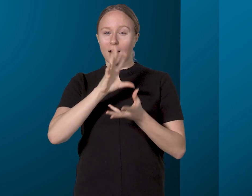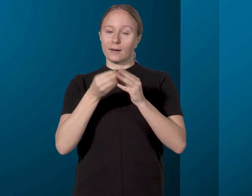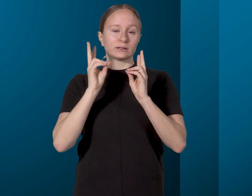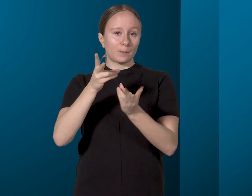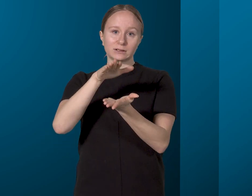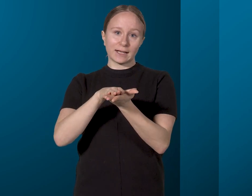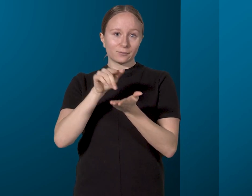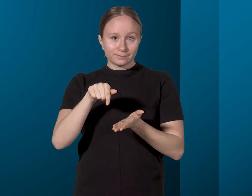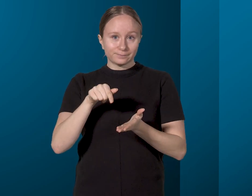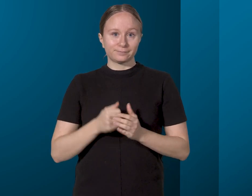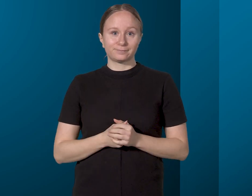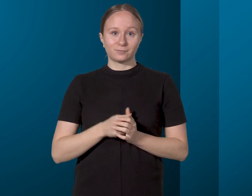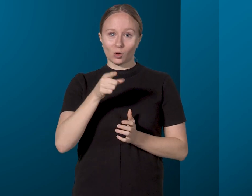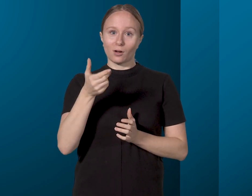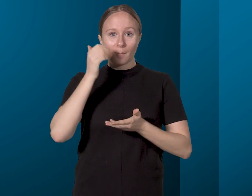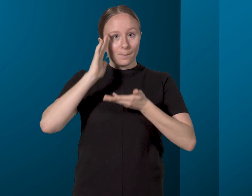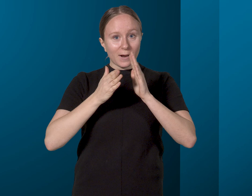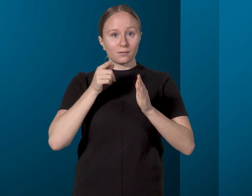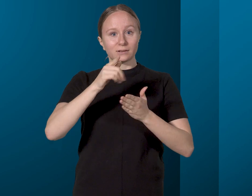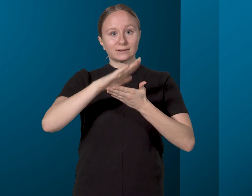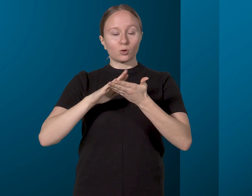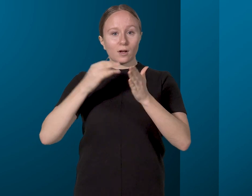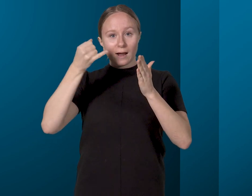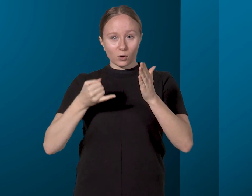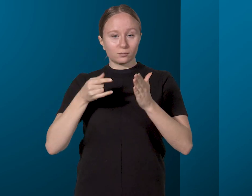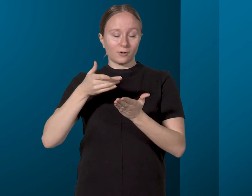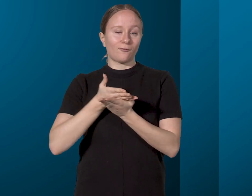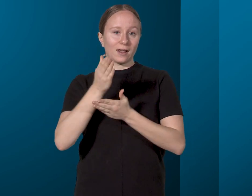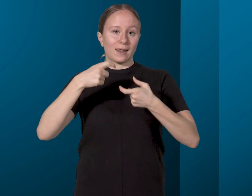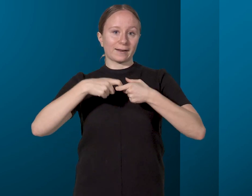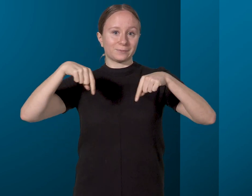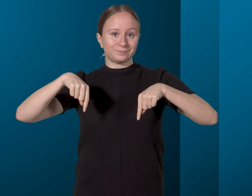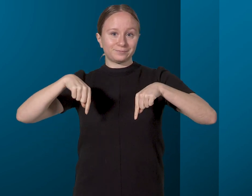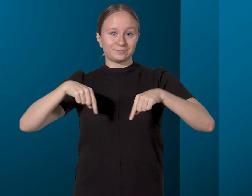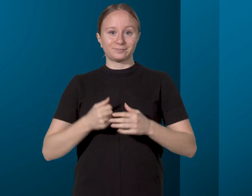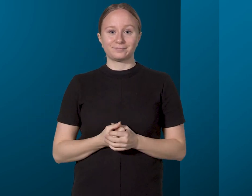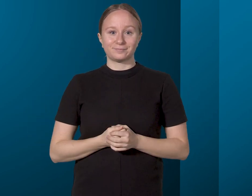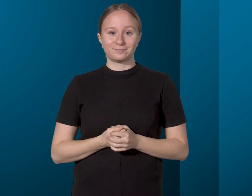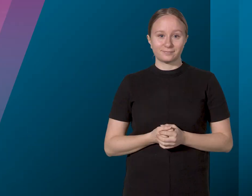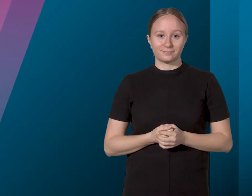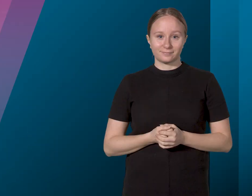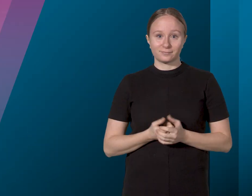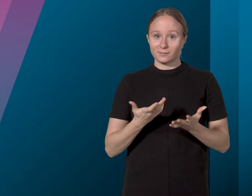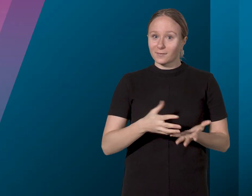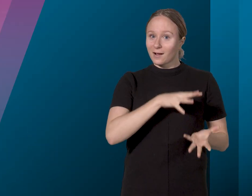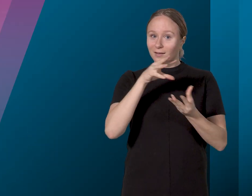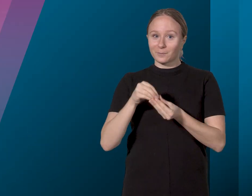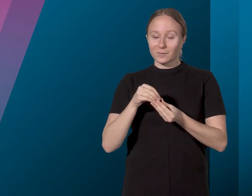från ett och samma ställe! Bekanta dig med sidornas innehåll via länken intill. Det var veckans nyheter.